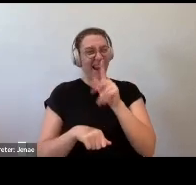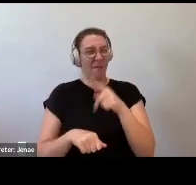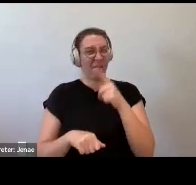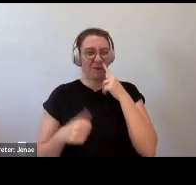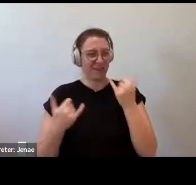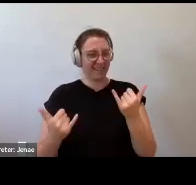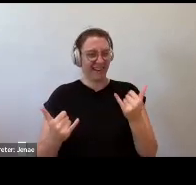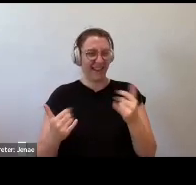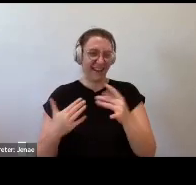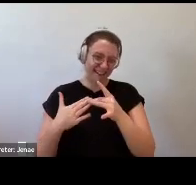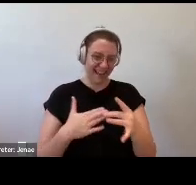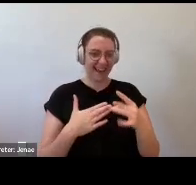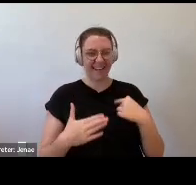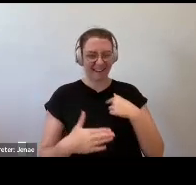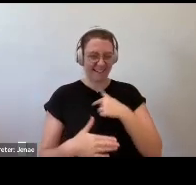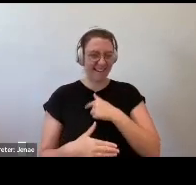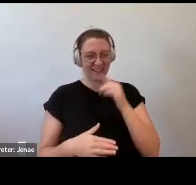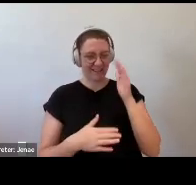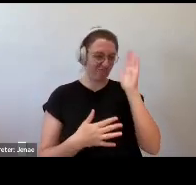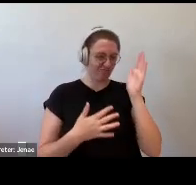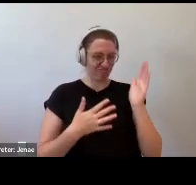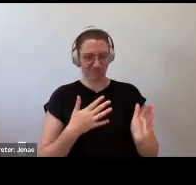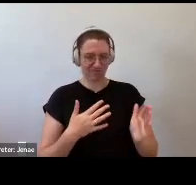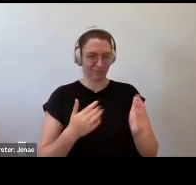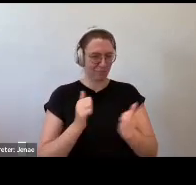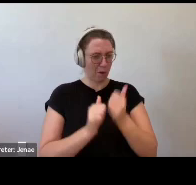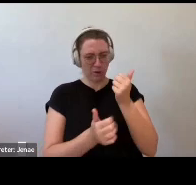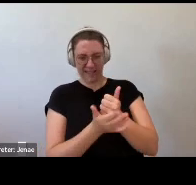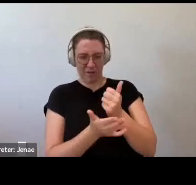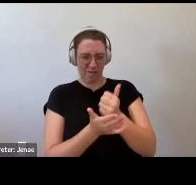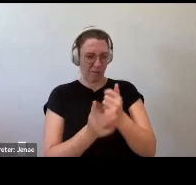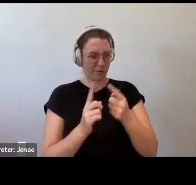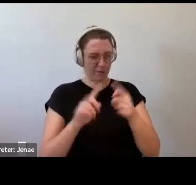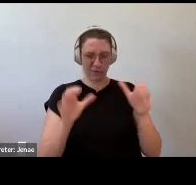guiándonos en la preparación de la presentación y en lo que sería más útil para el grupo.